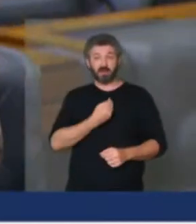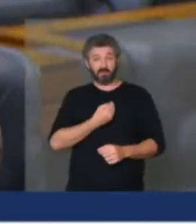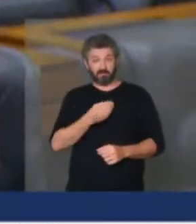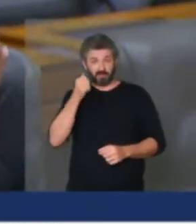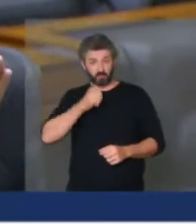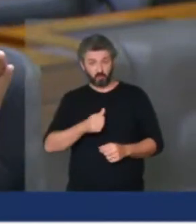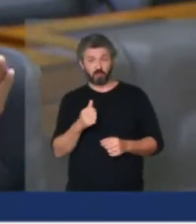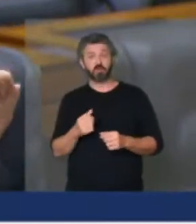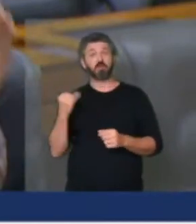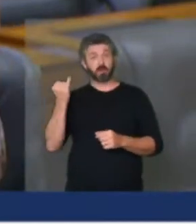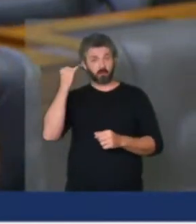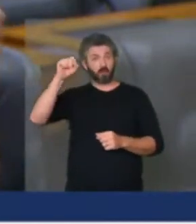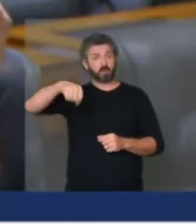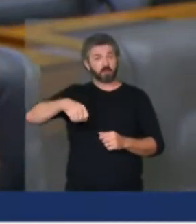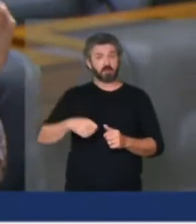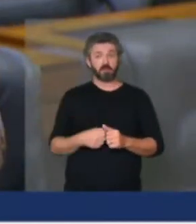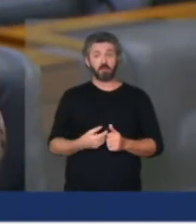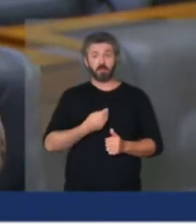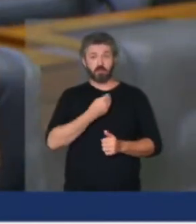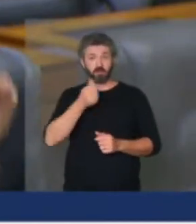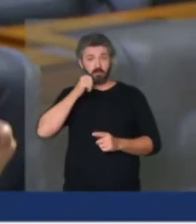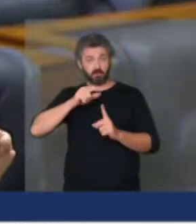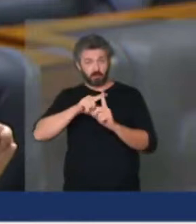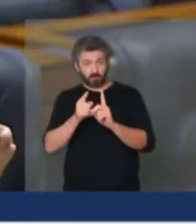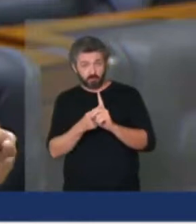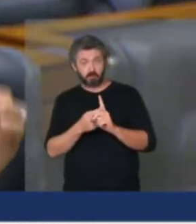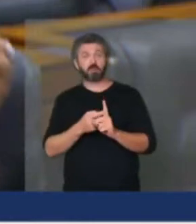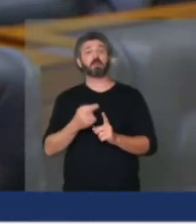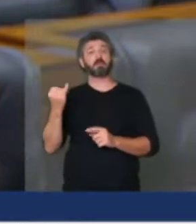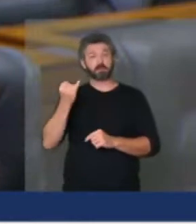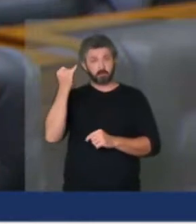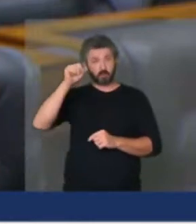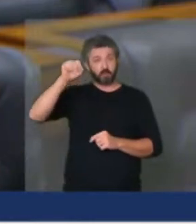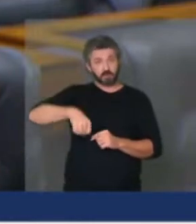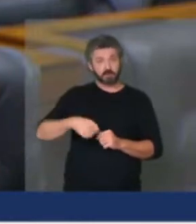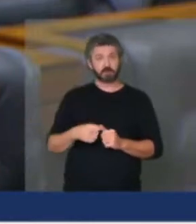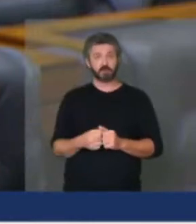IMPORTAM. NÓS ESTAMOS AQUI DIZENDO QUE AS GRÁVIDAS TÊM ESTABILIDADE. ELAS NÃO PODEM